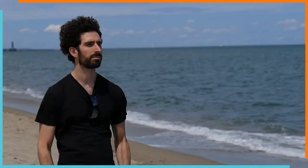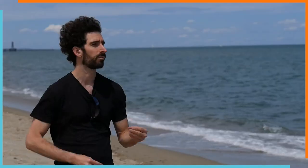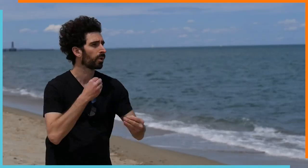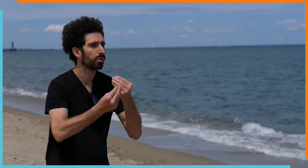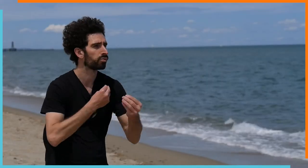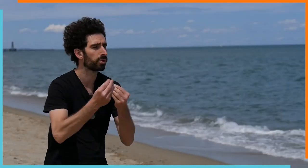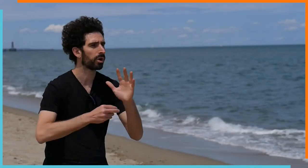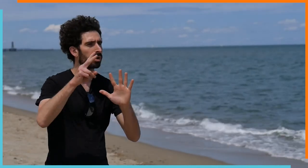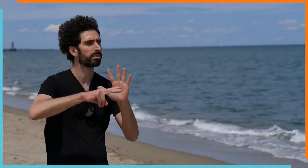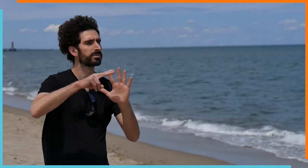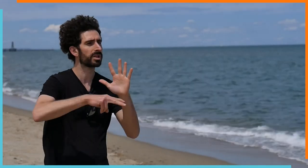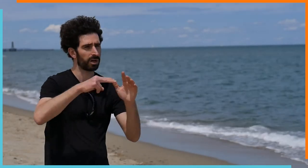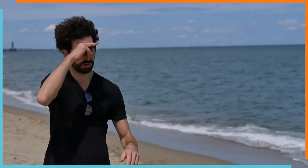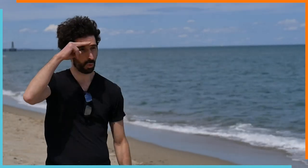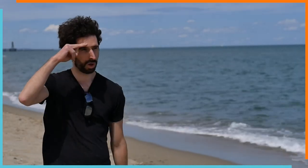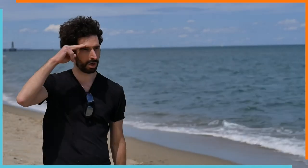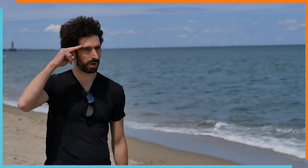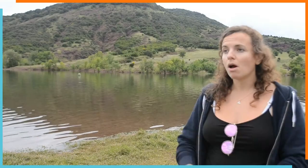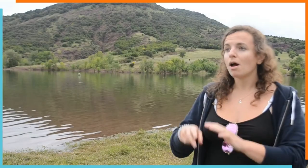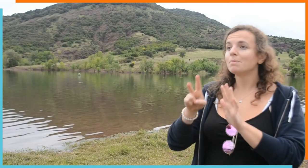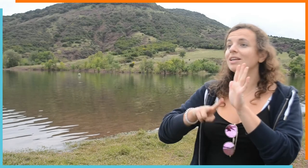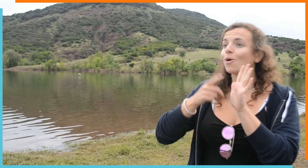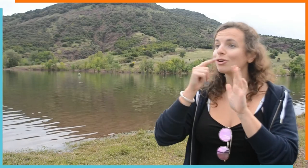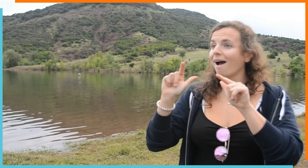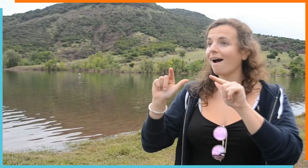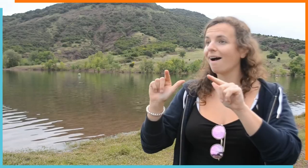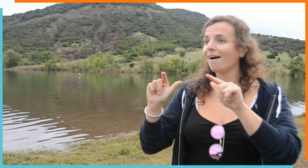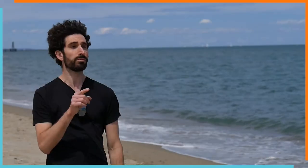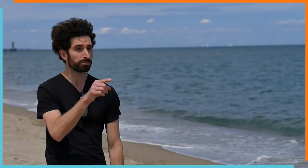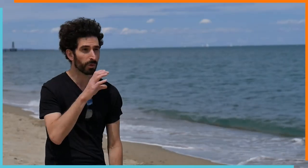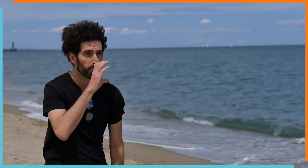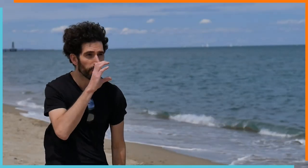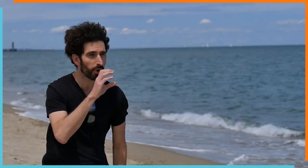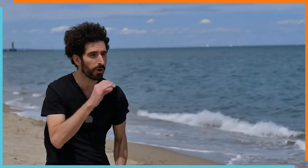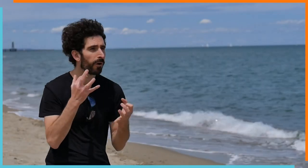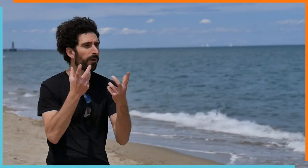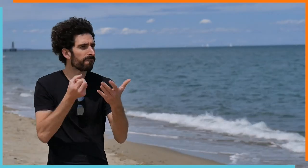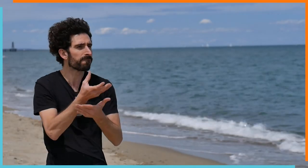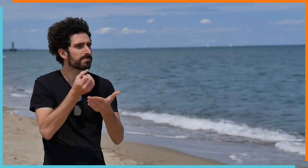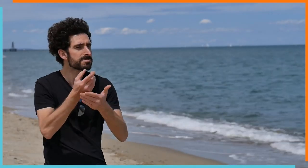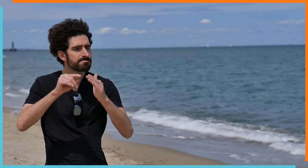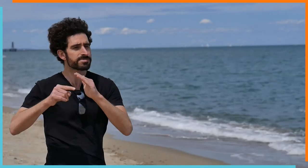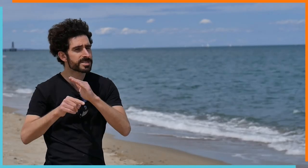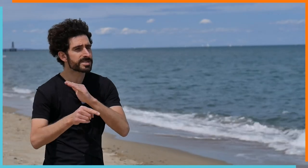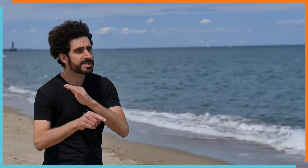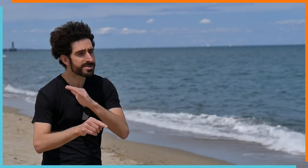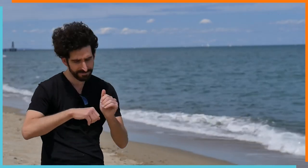Ou bien le Mistral noir. Et le Mistral rouge, il est là ? Tu es curieuse et tu as envie d'en savoir plus ?